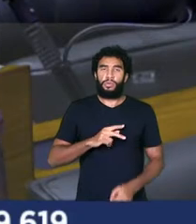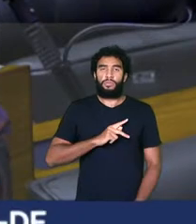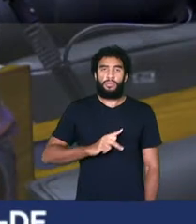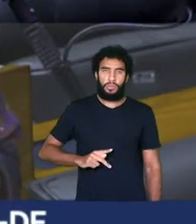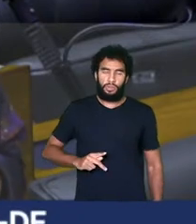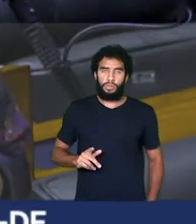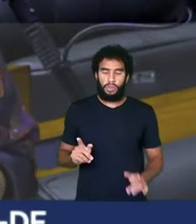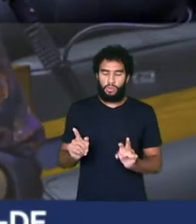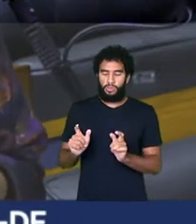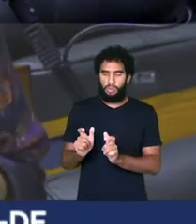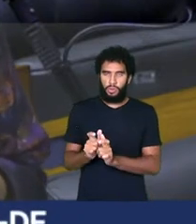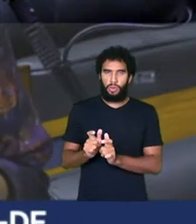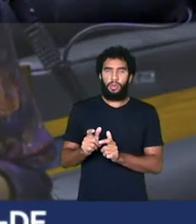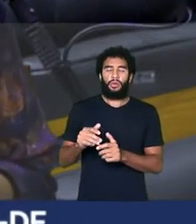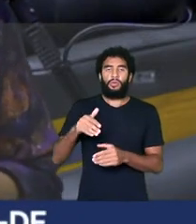NÚMERO DE CASSINOS E A POR ISSO, PRESIDENTE, A MINORIA